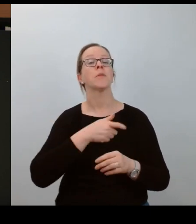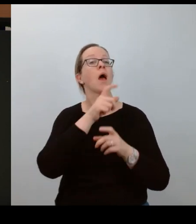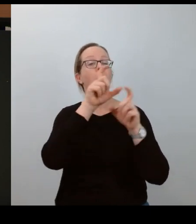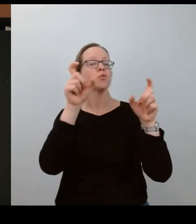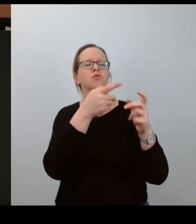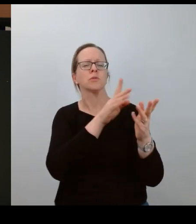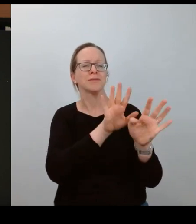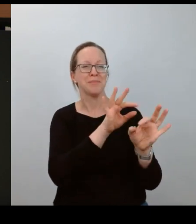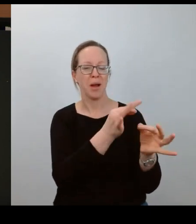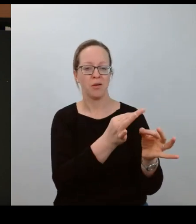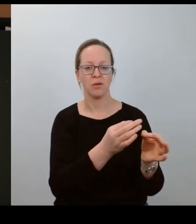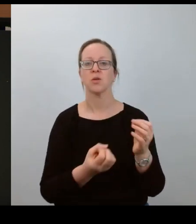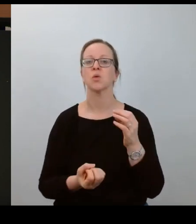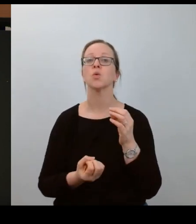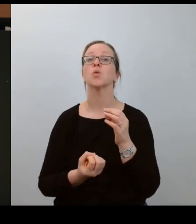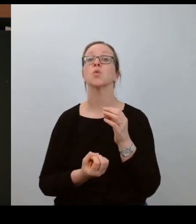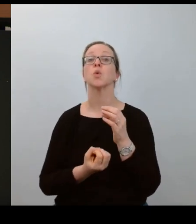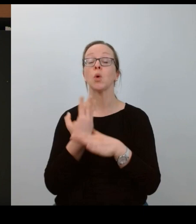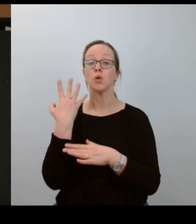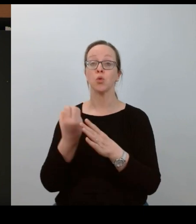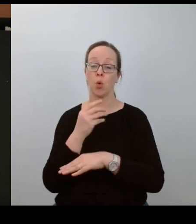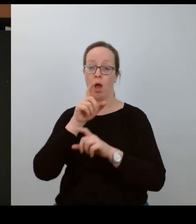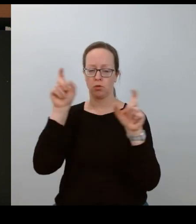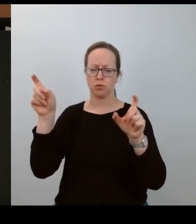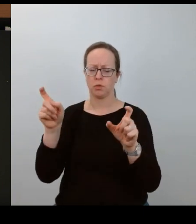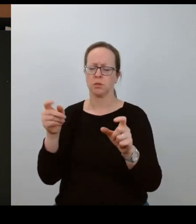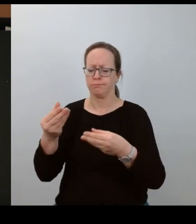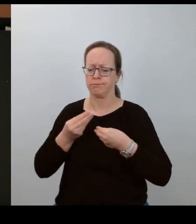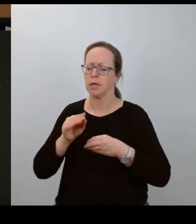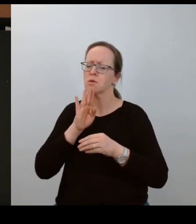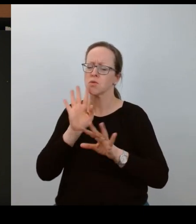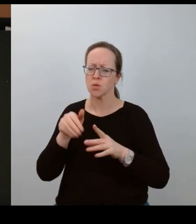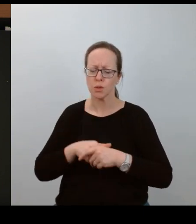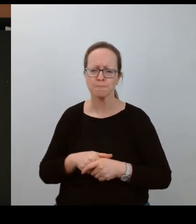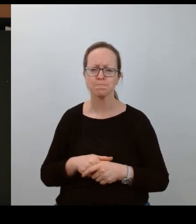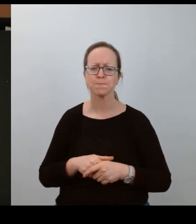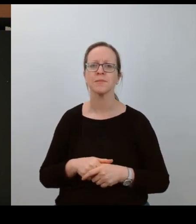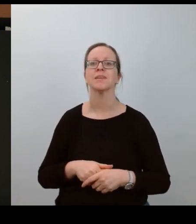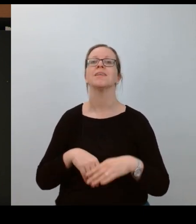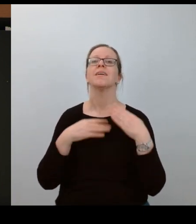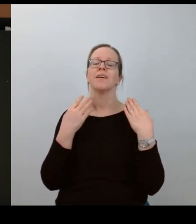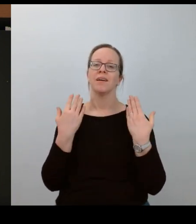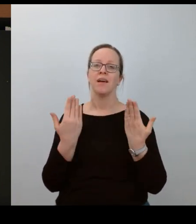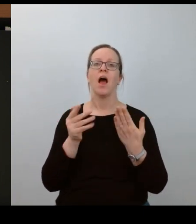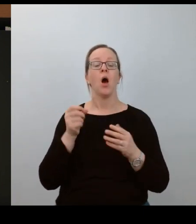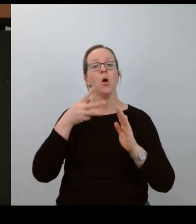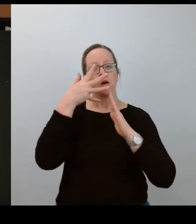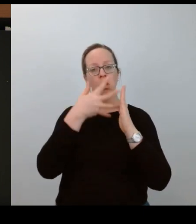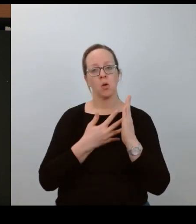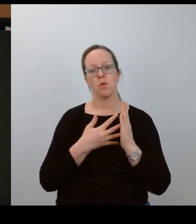Wir haben uns dazu verpflichtet, die Rahmenbedingungen für künstlerische Produktion zu verbessern. Das haben wir im Koalitionsvertrag so